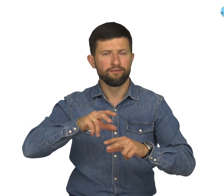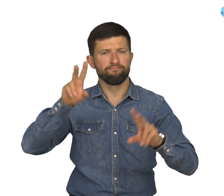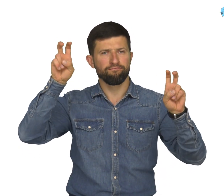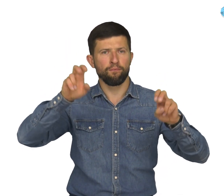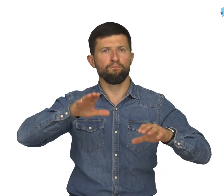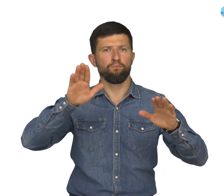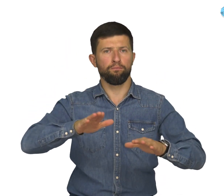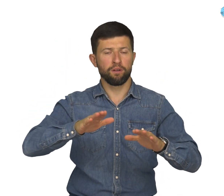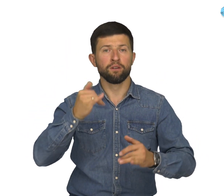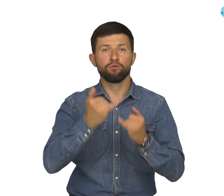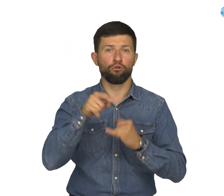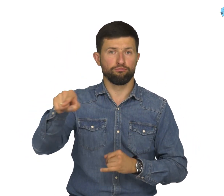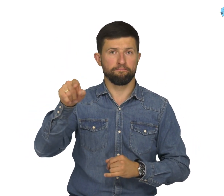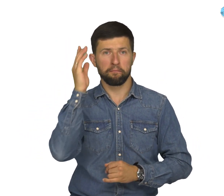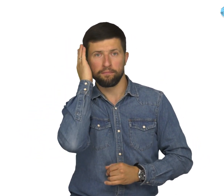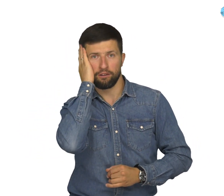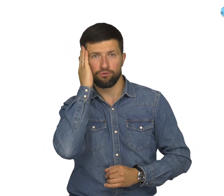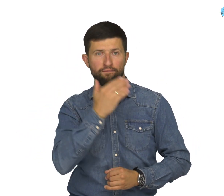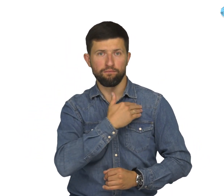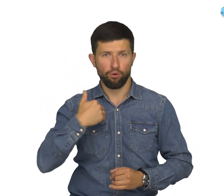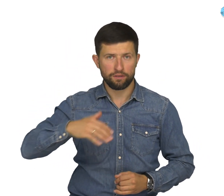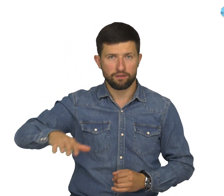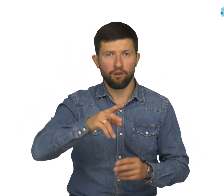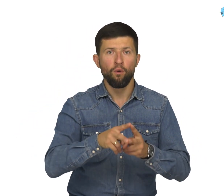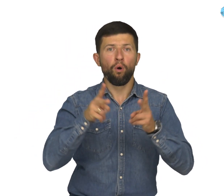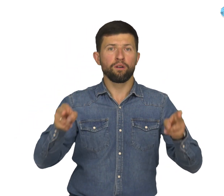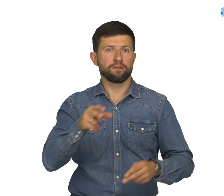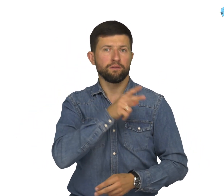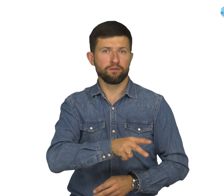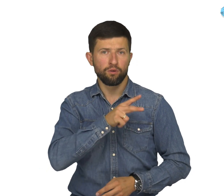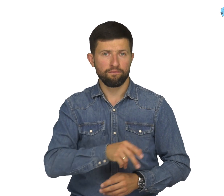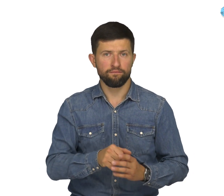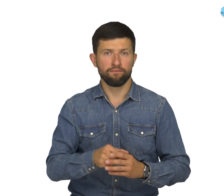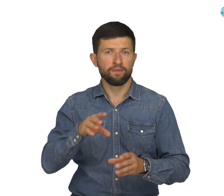dotyczące tytułów pobytowych, jeżeli zamieszkują na terytorium Rzeczypospolitej Polskiej przez okres zasiłkowy,